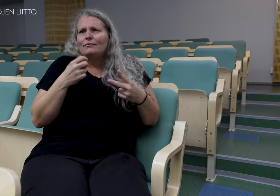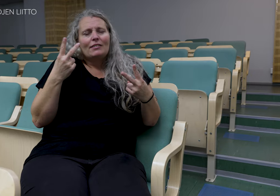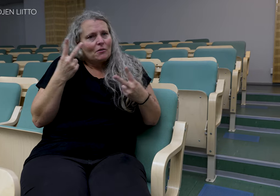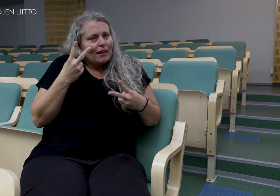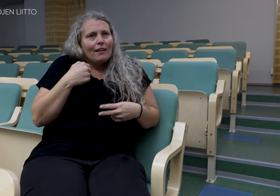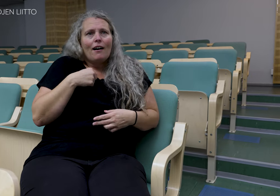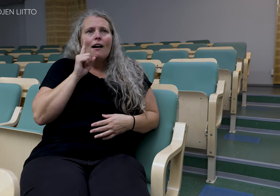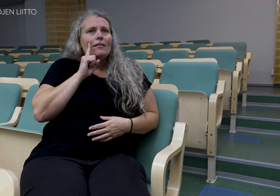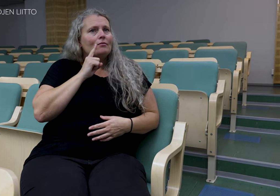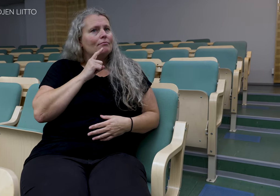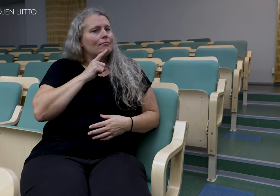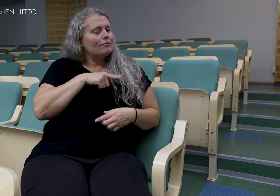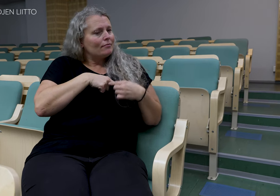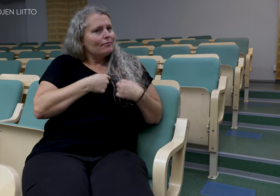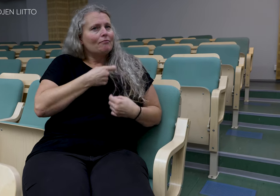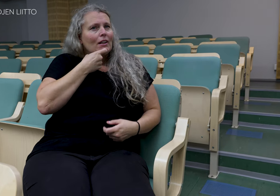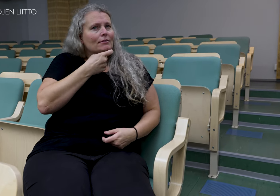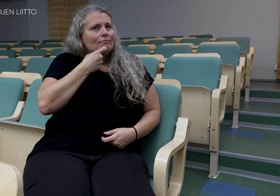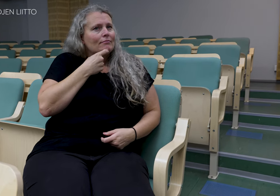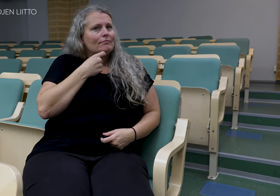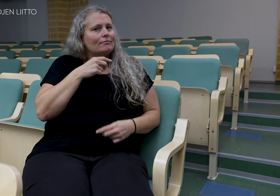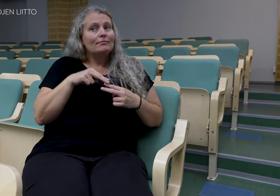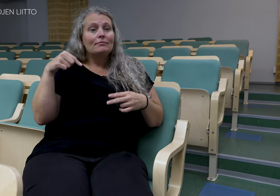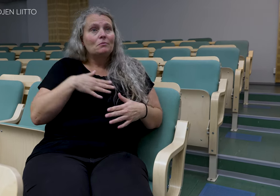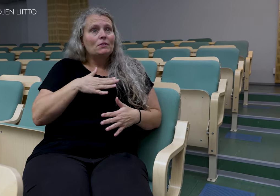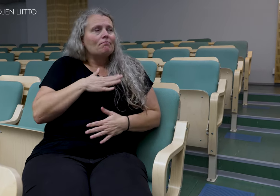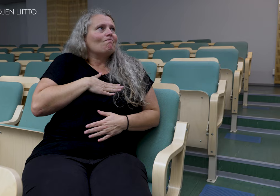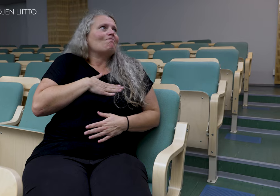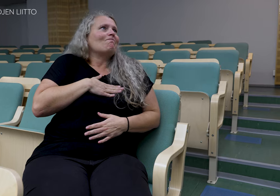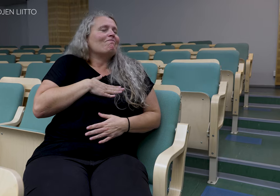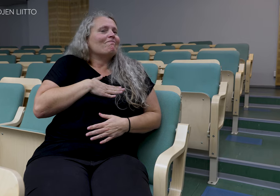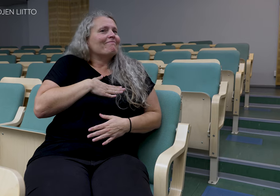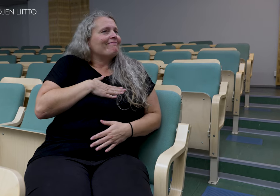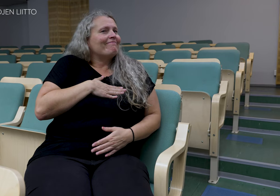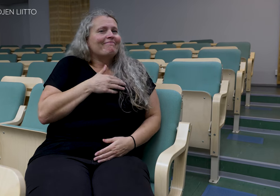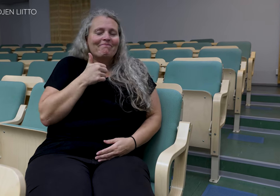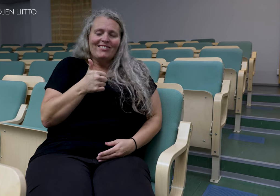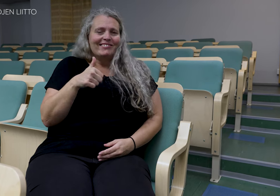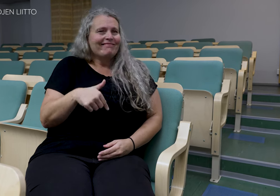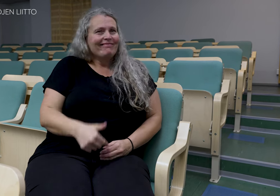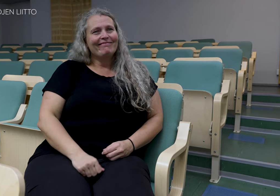olen kuitenkin sydämeltäni suomalainen. Oli aivan mahtavaa päästä palaamaan tänne Porvooseen.